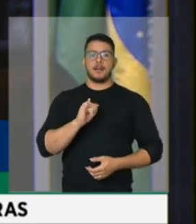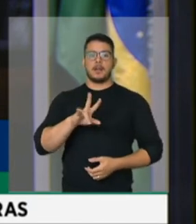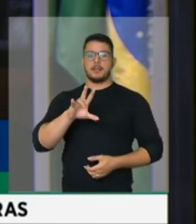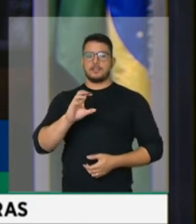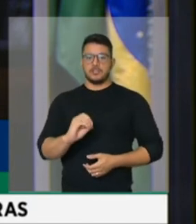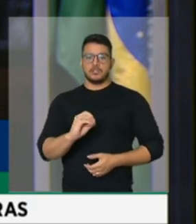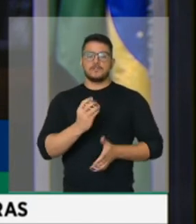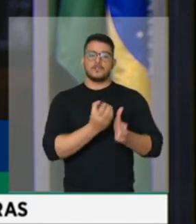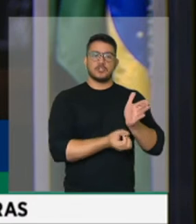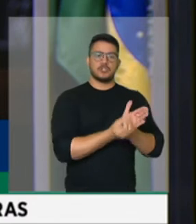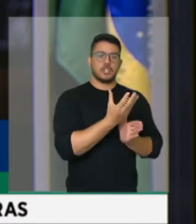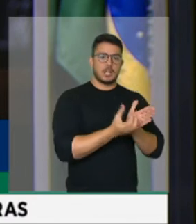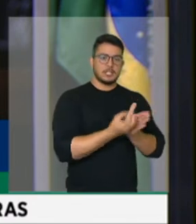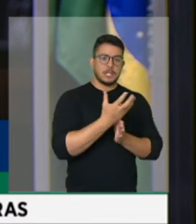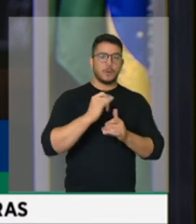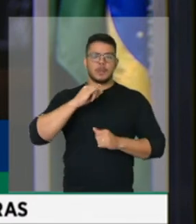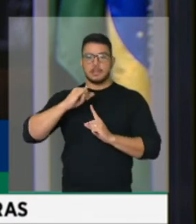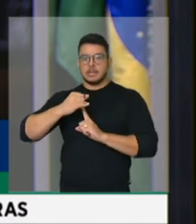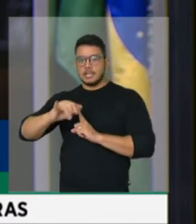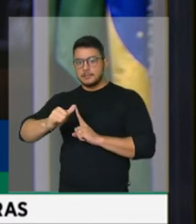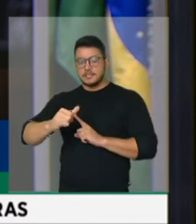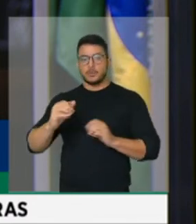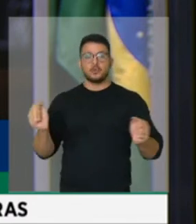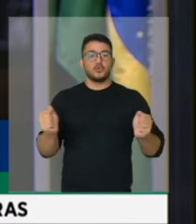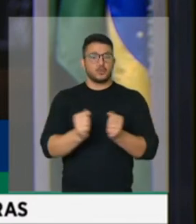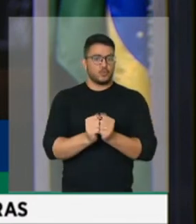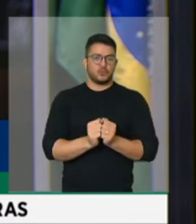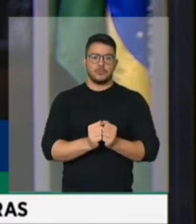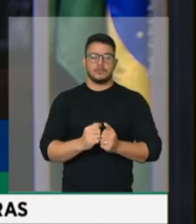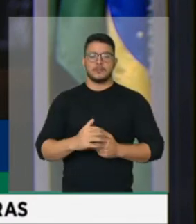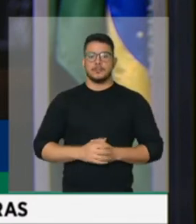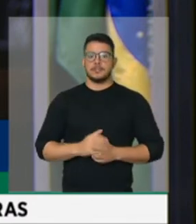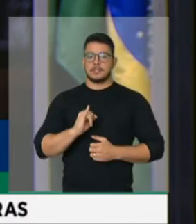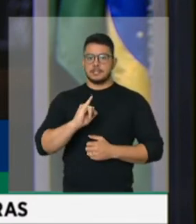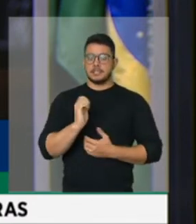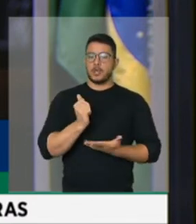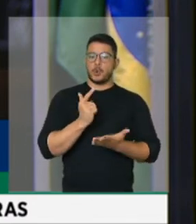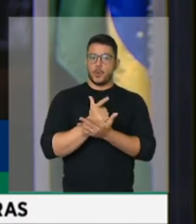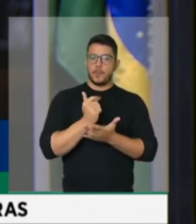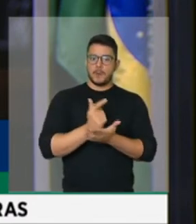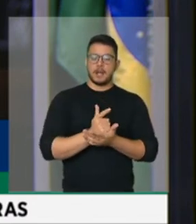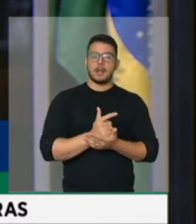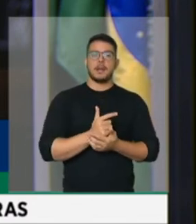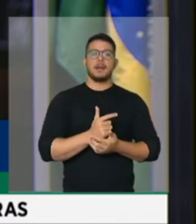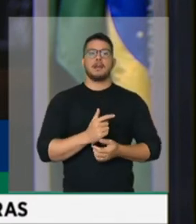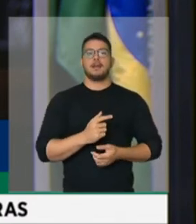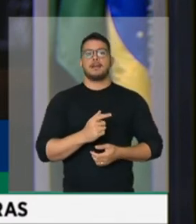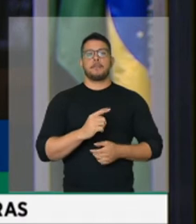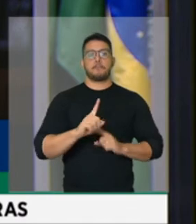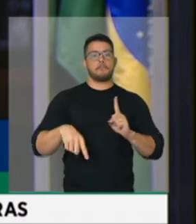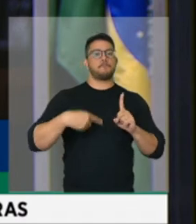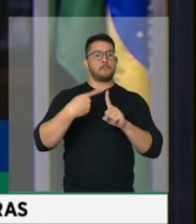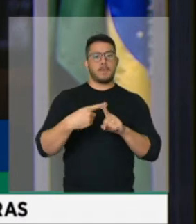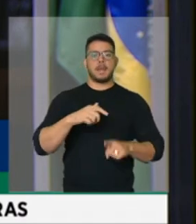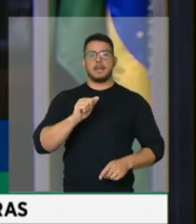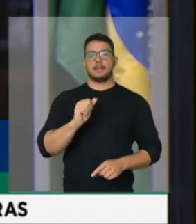TARIFÁRIA. SUGERIDAS REGRAS OUTRAS PARA GARANTIR COMPETIÇÃO DO SETOR ELÉTRICO TAIS COMO UM NENHUMA EMPRESA INDIVIDUALMENTE OU GRUPO PODERIA ADQUIRIR ATIVOS